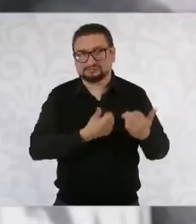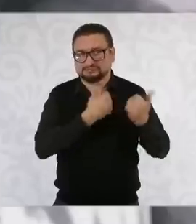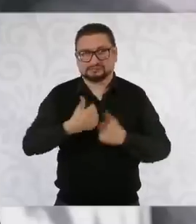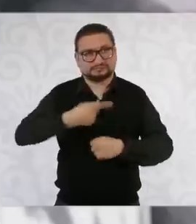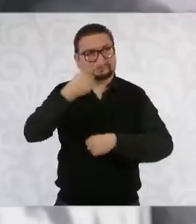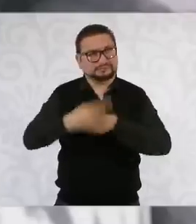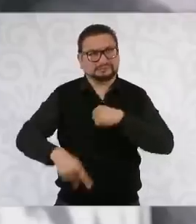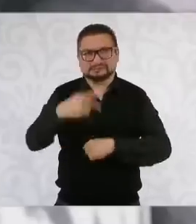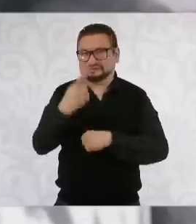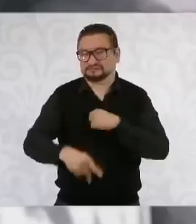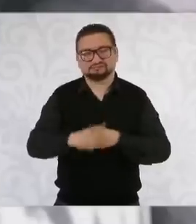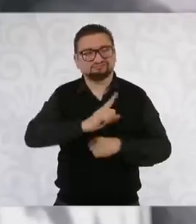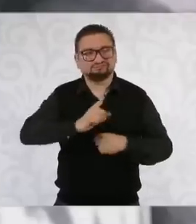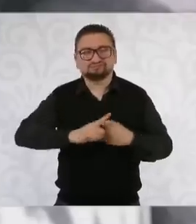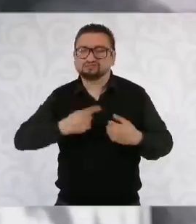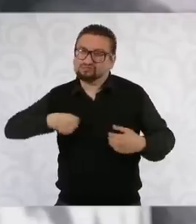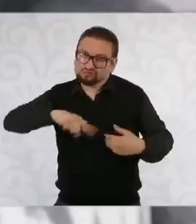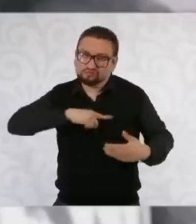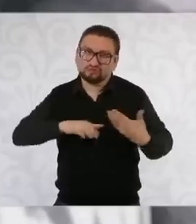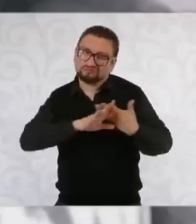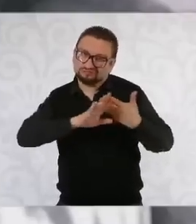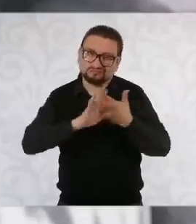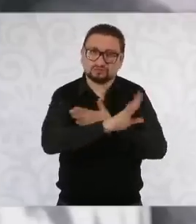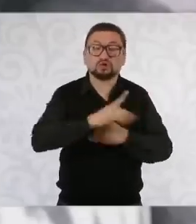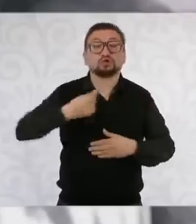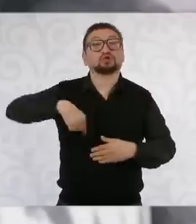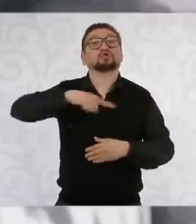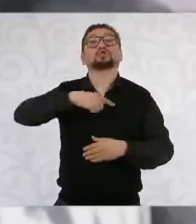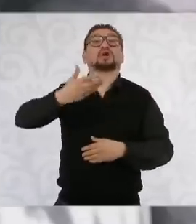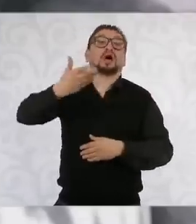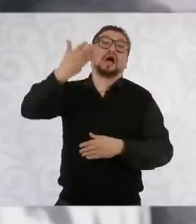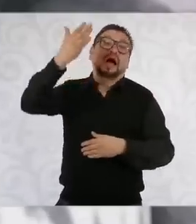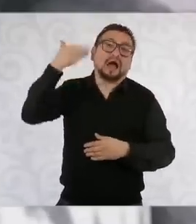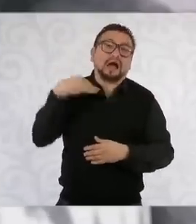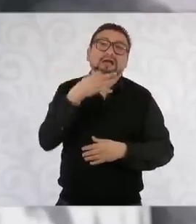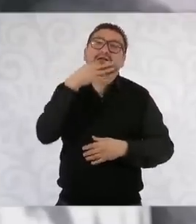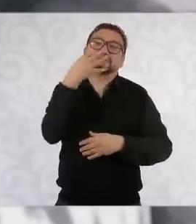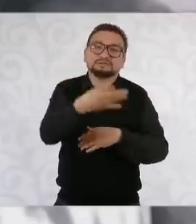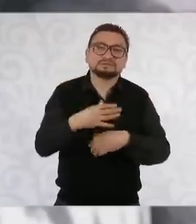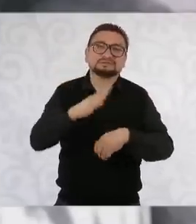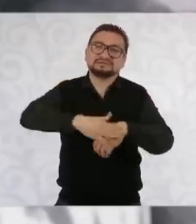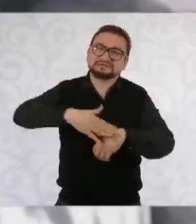que nosotros siempre habíamos establecido y así se iniciaron procedimientos legales en Estados